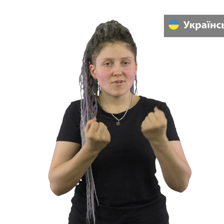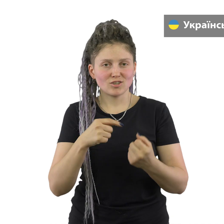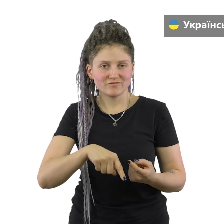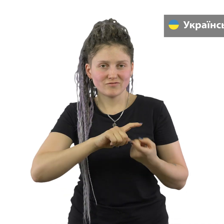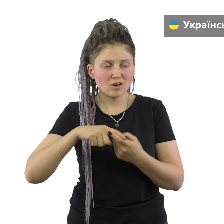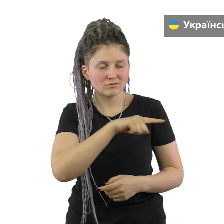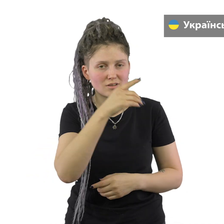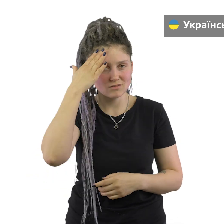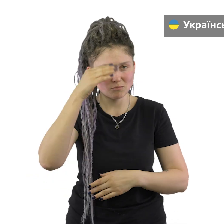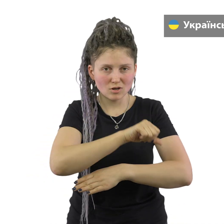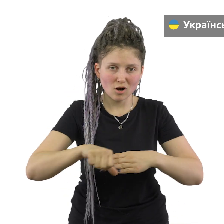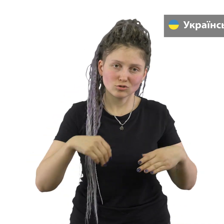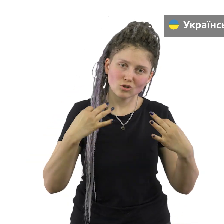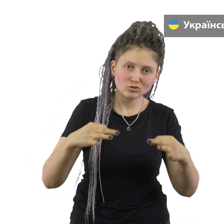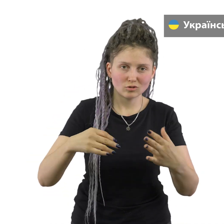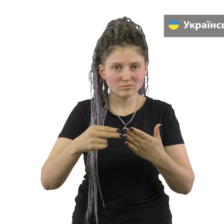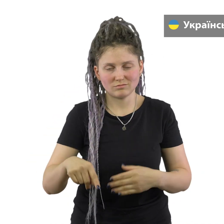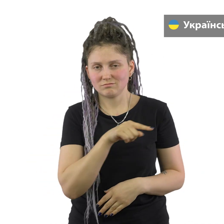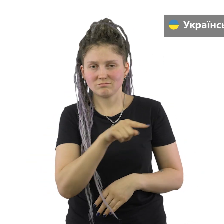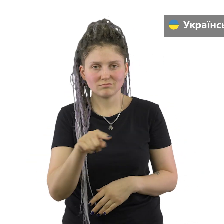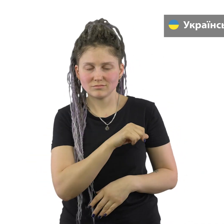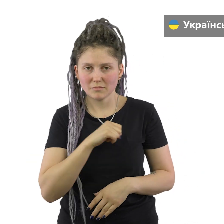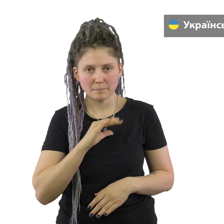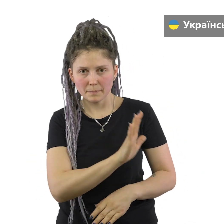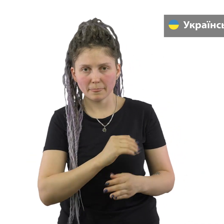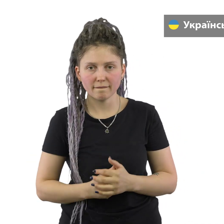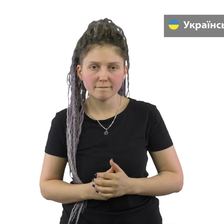приймаються при перетині кордону Управлінням національних доходів.